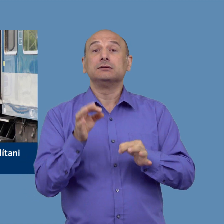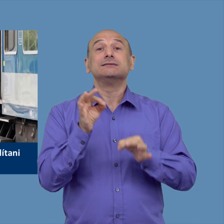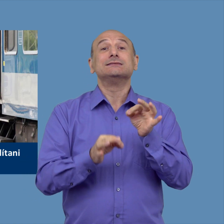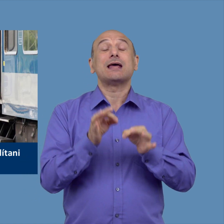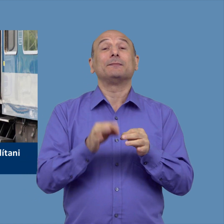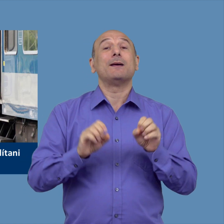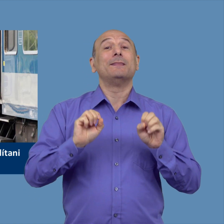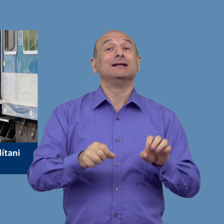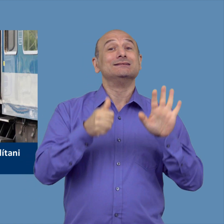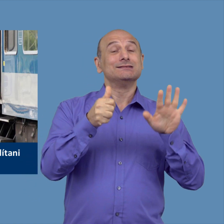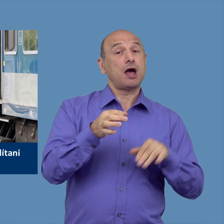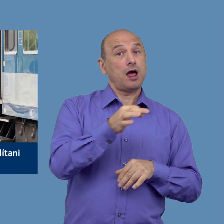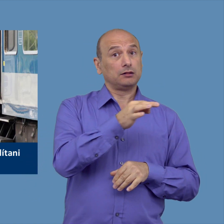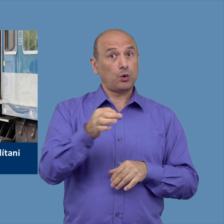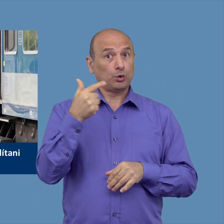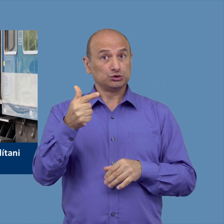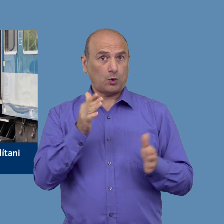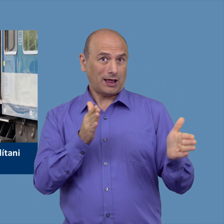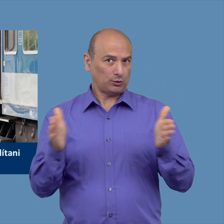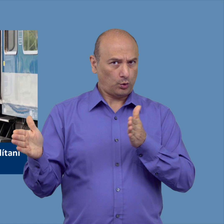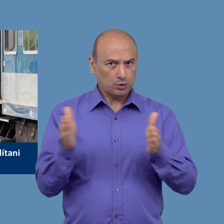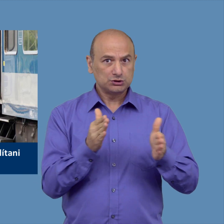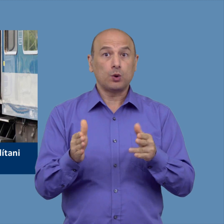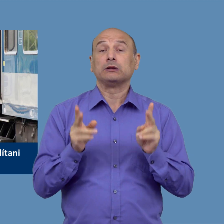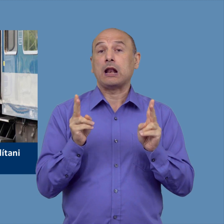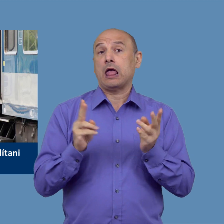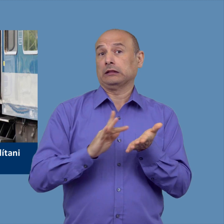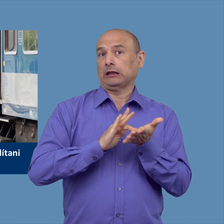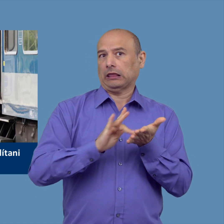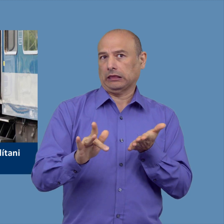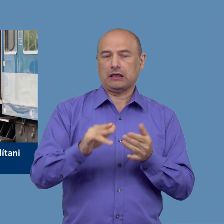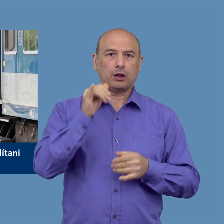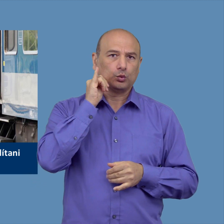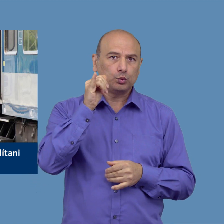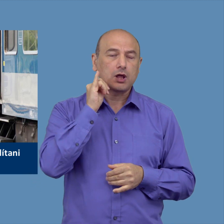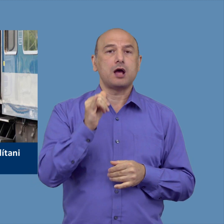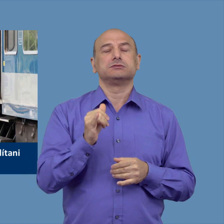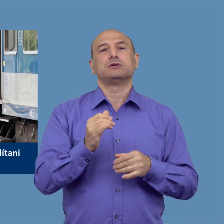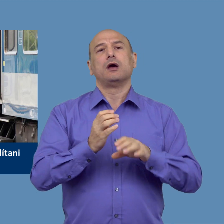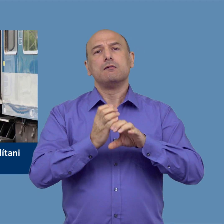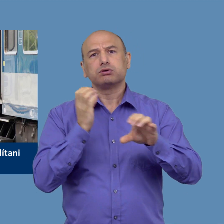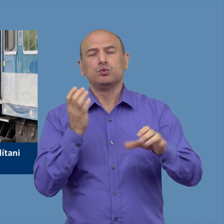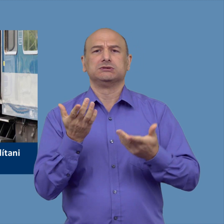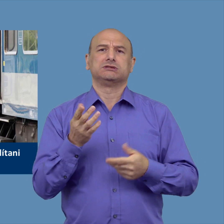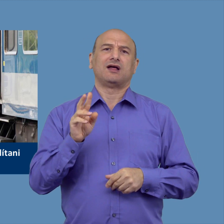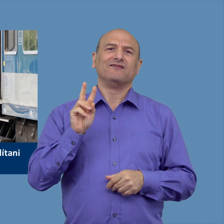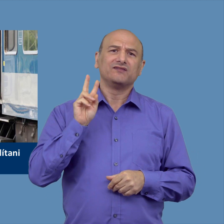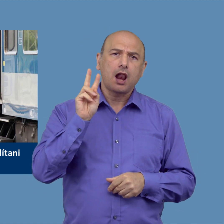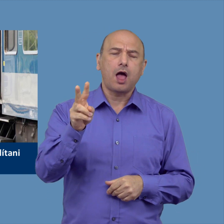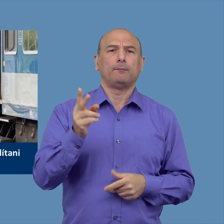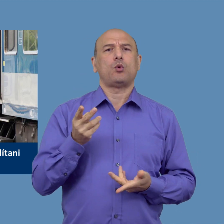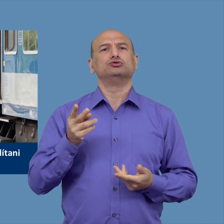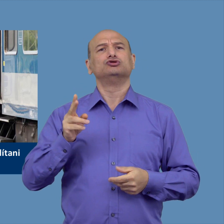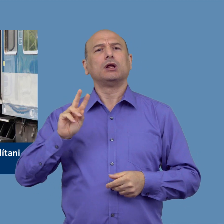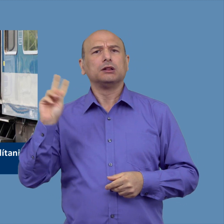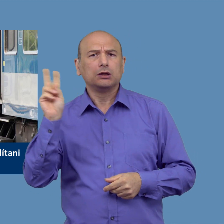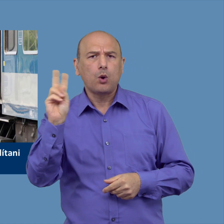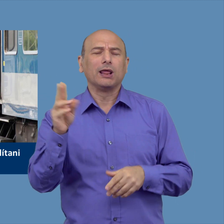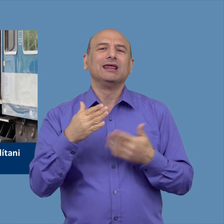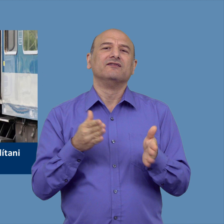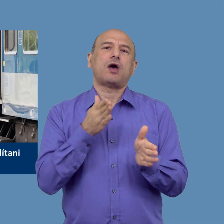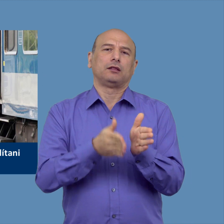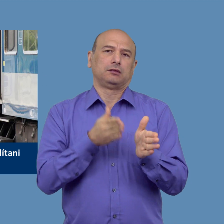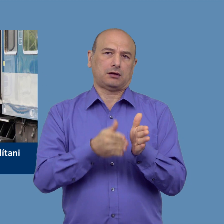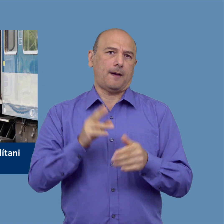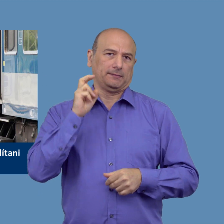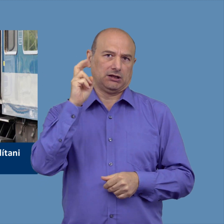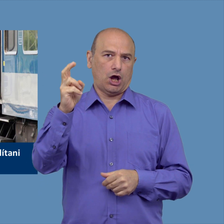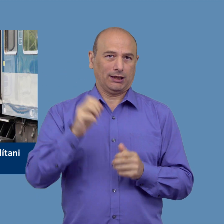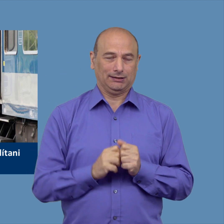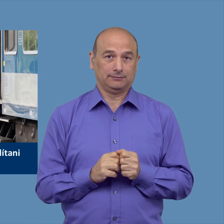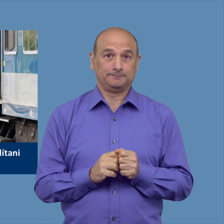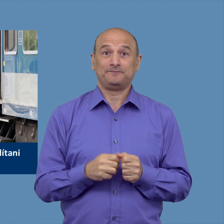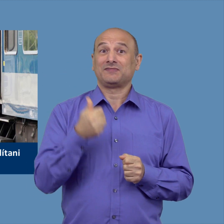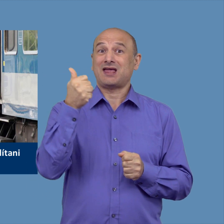ingyenesen használni a tömegközlekedést tehát az autóbusz, villamos, troli, és tram-train járatokat szeptember 16-22 között.